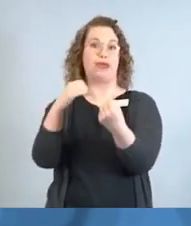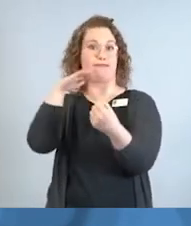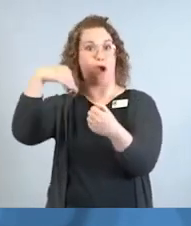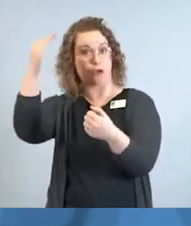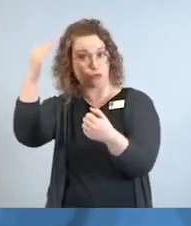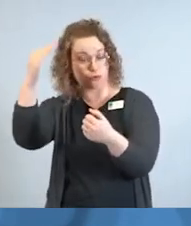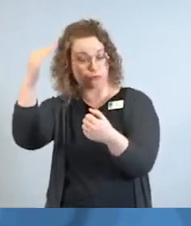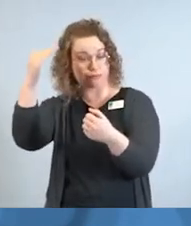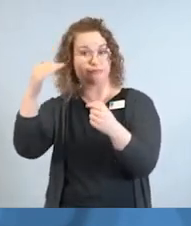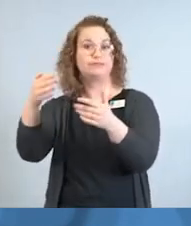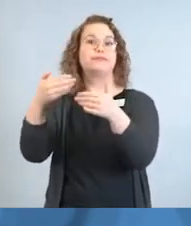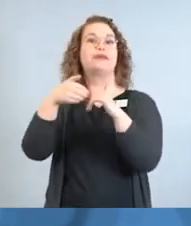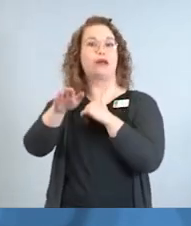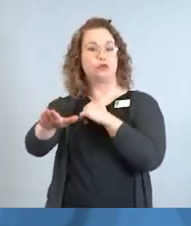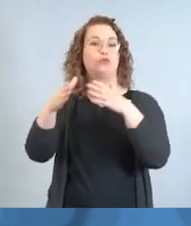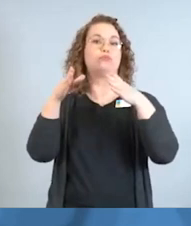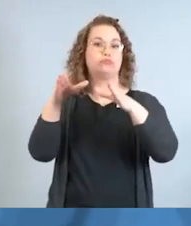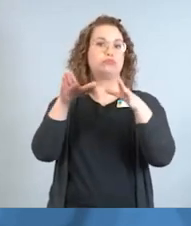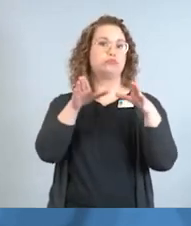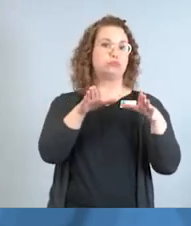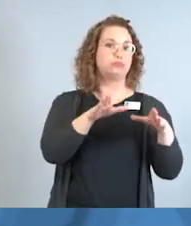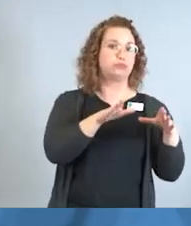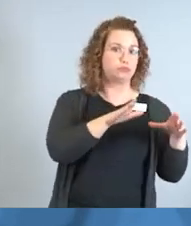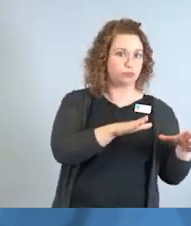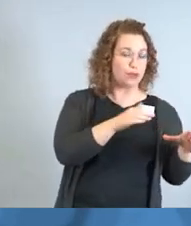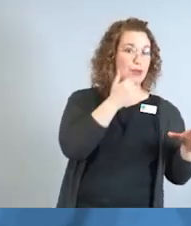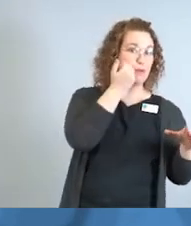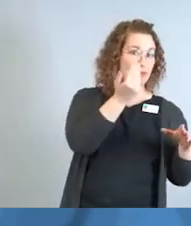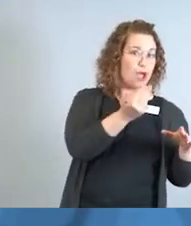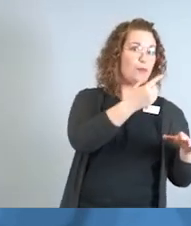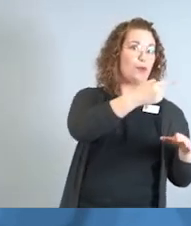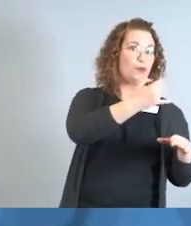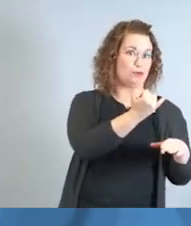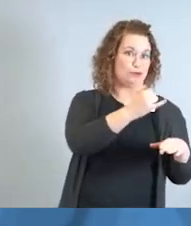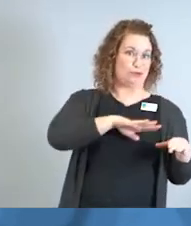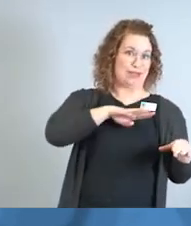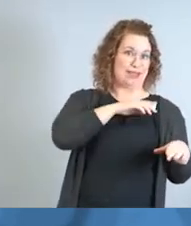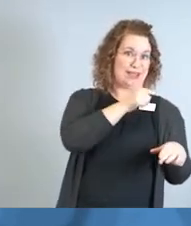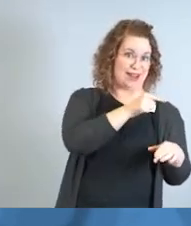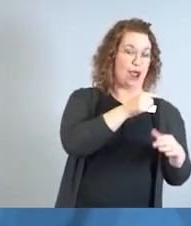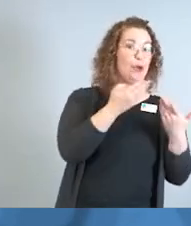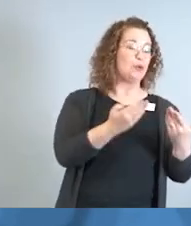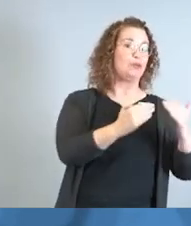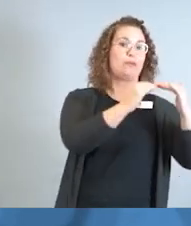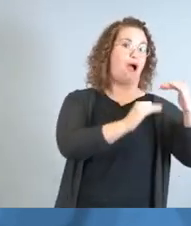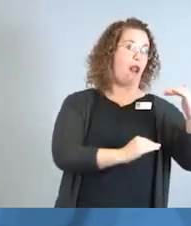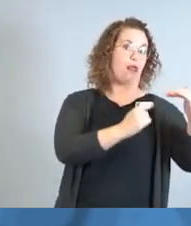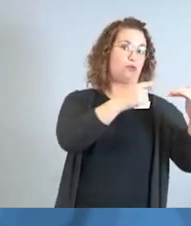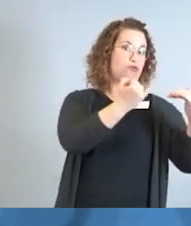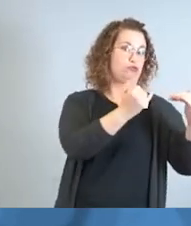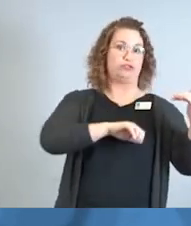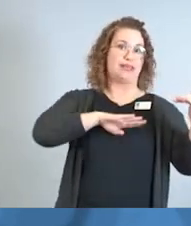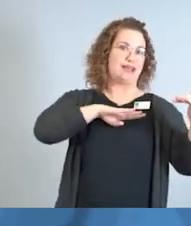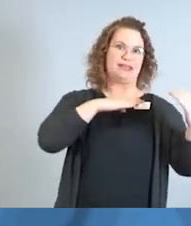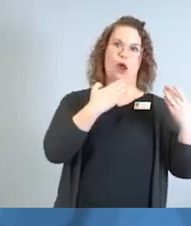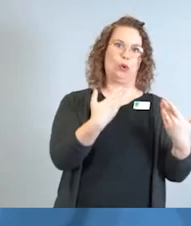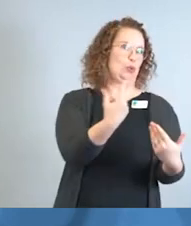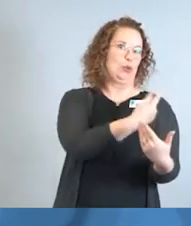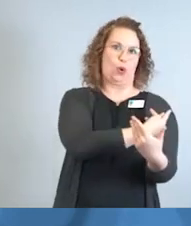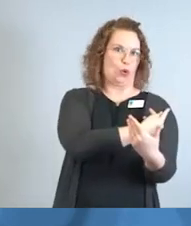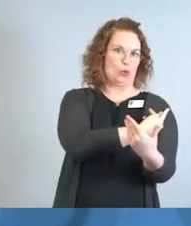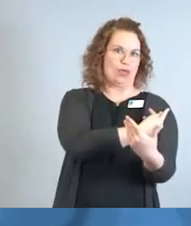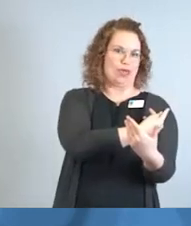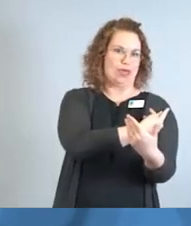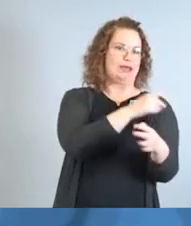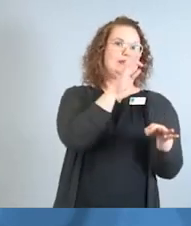kunnes päästään 16 vuotta täyttäneisiin, koska tällä hetkellä alle 16-vuotiaille soveltuvaa rokotetta ei ole vielä käytössä.